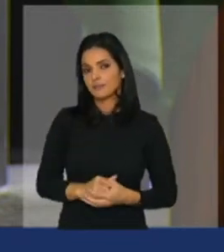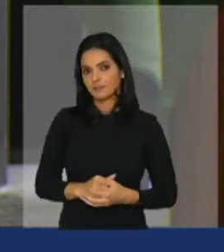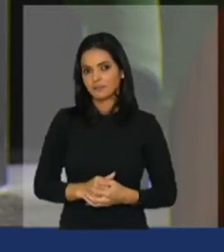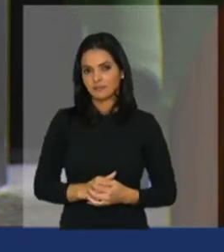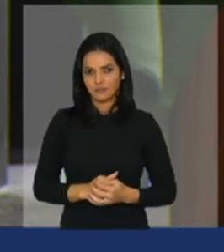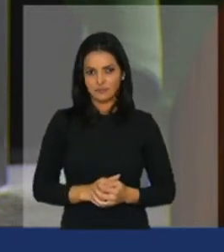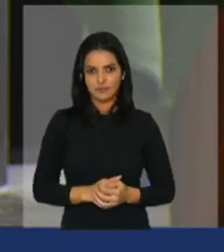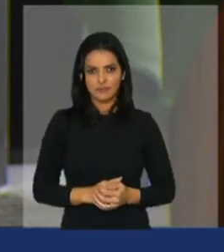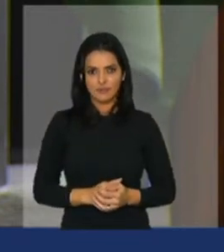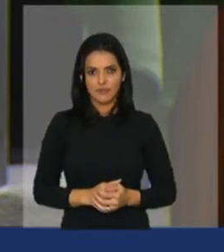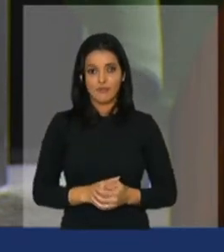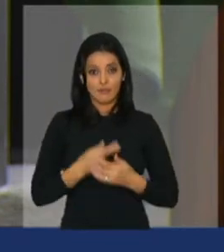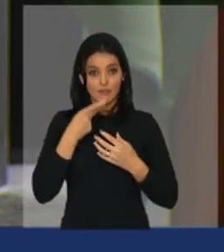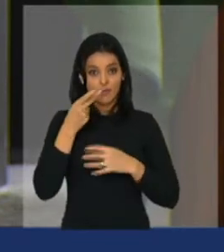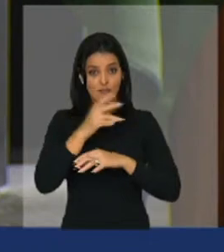CRISE ECONÔMICA MUITO GRANDE, QUE... FAZ CRESCER A CRISE